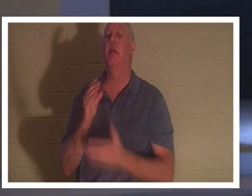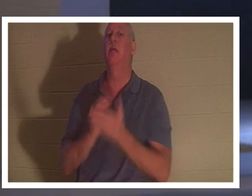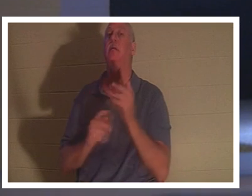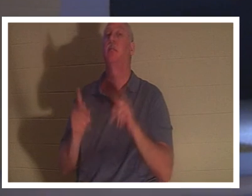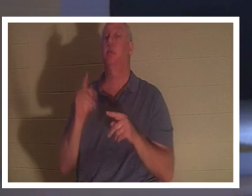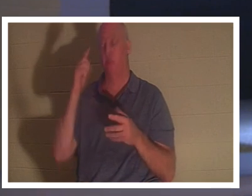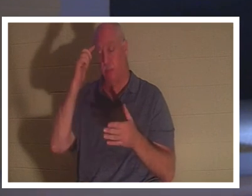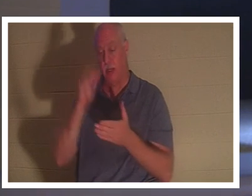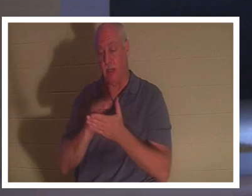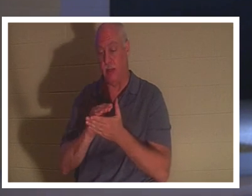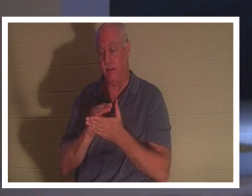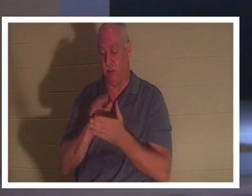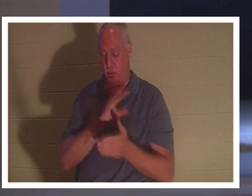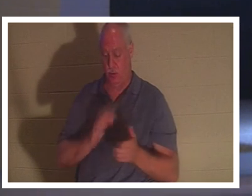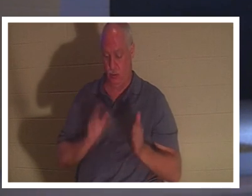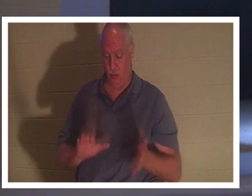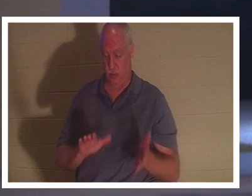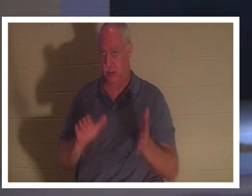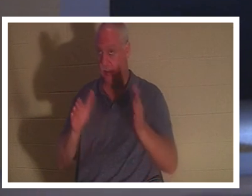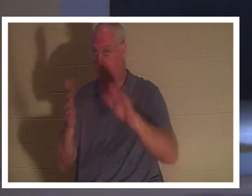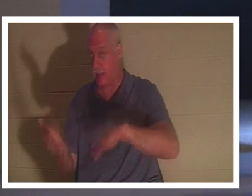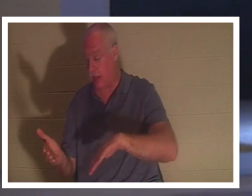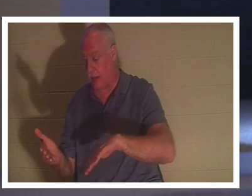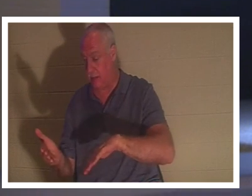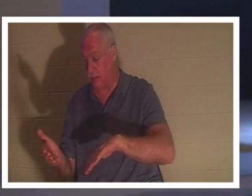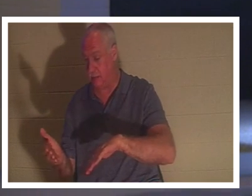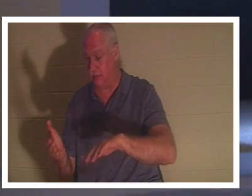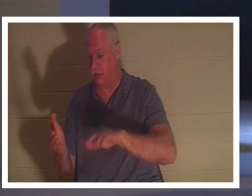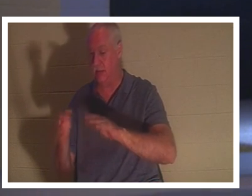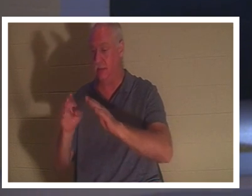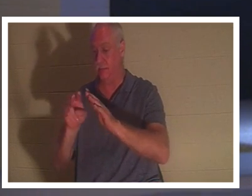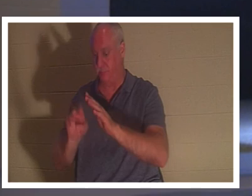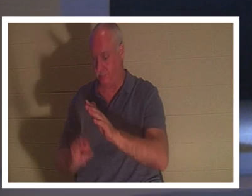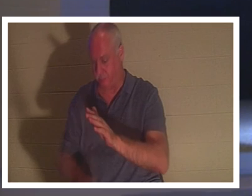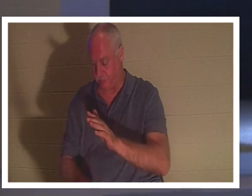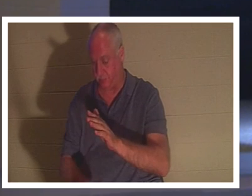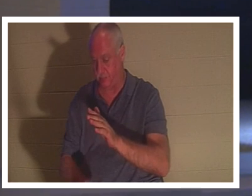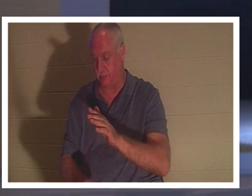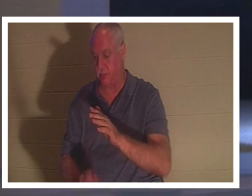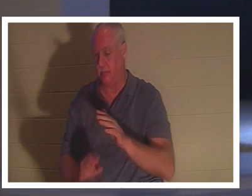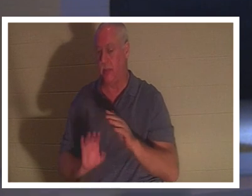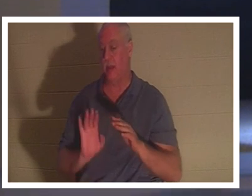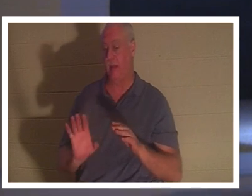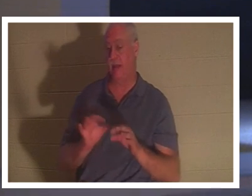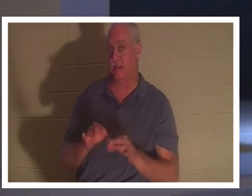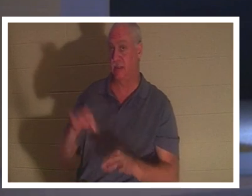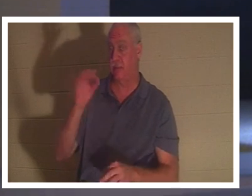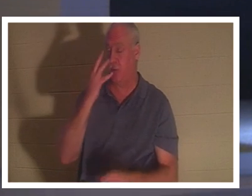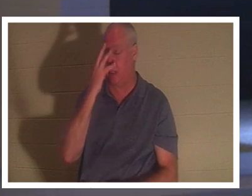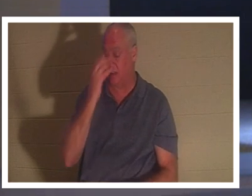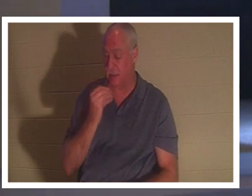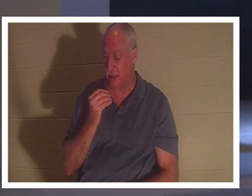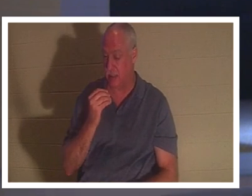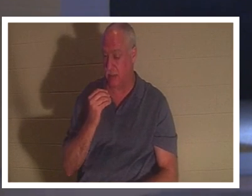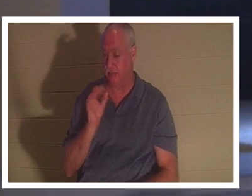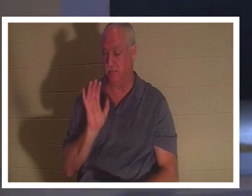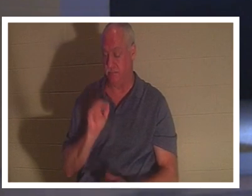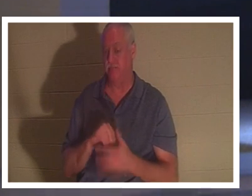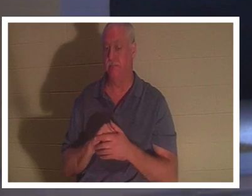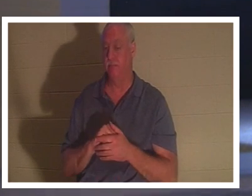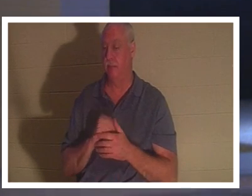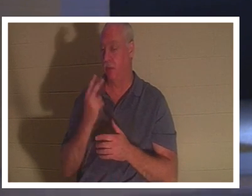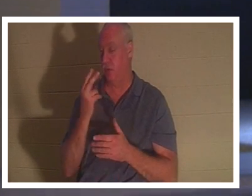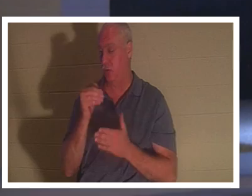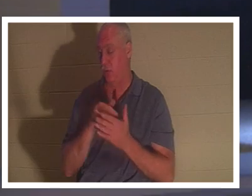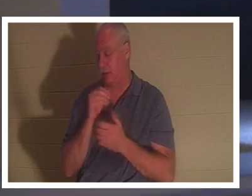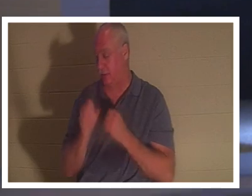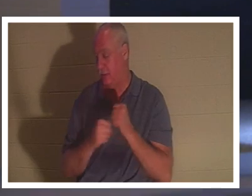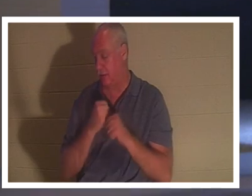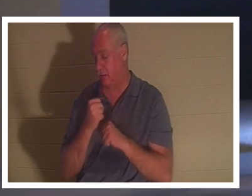и его бросают в землю, его дух спит в бессознательном состоянии 2000 лет, пока не придет Иисус.